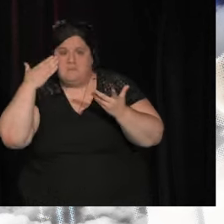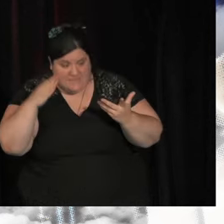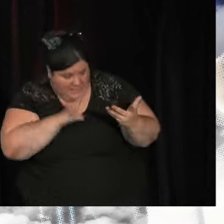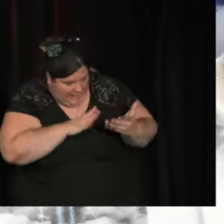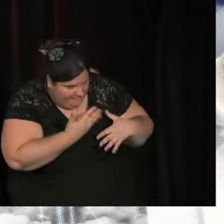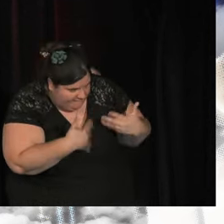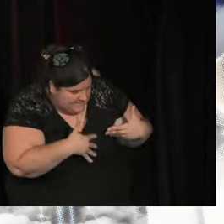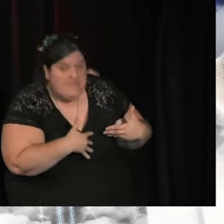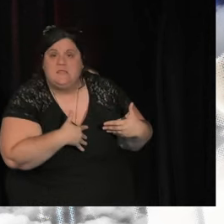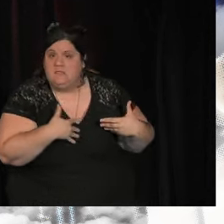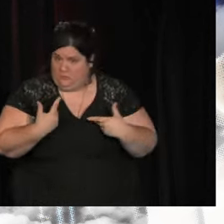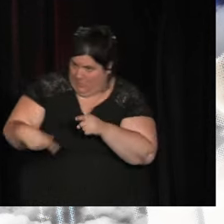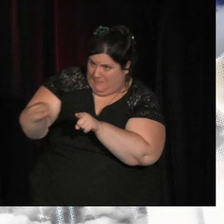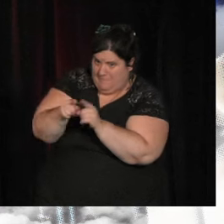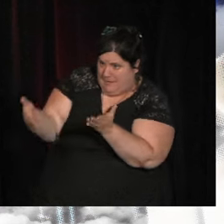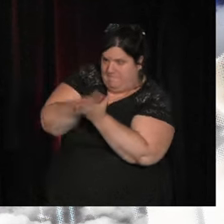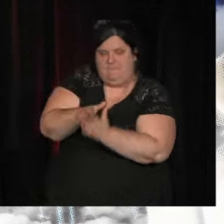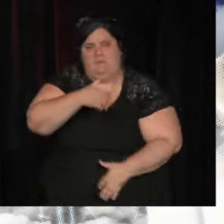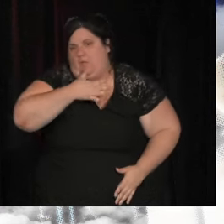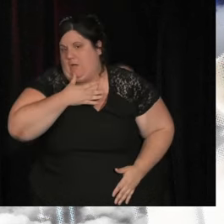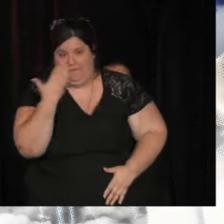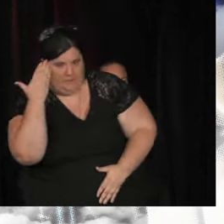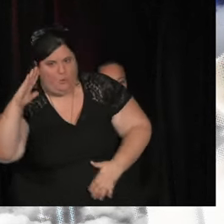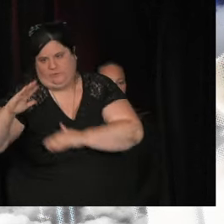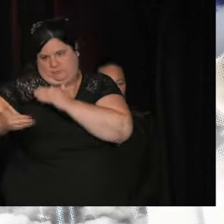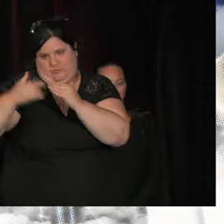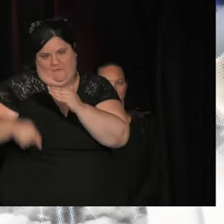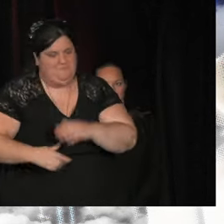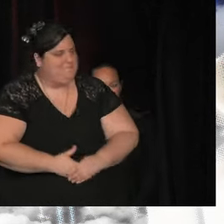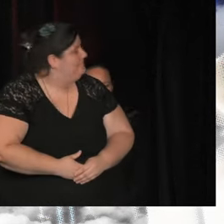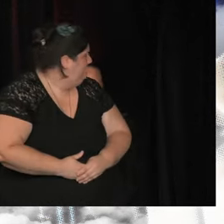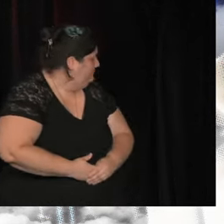On a (quand même parlé de pas mal de trucs.) Oui, je pense qu'on va pouvoir conclure. Je vais juste terminer sinon sur un truc, c'est que moi ma take,